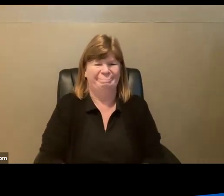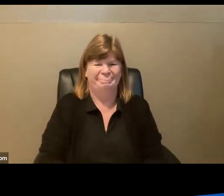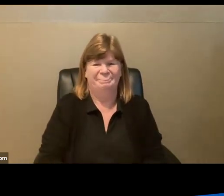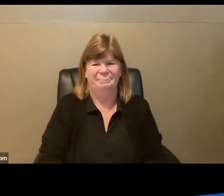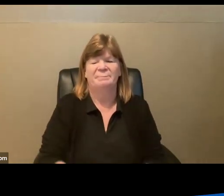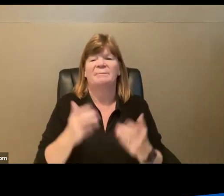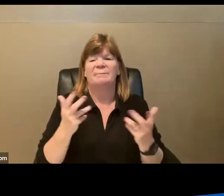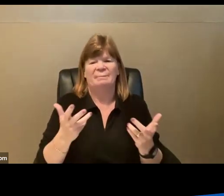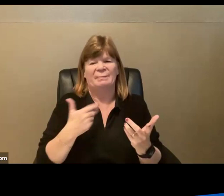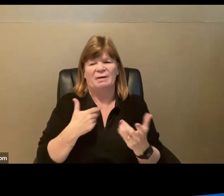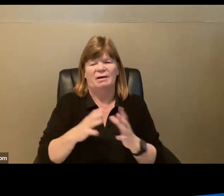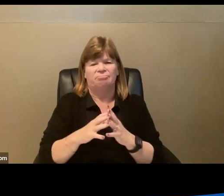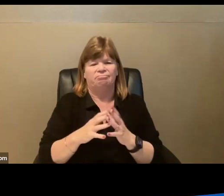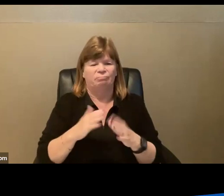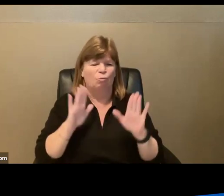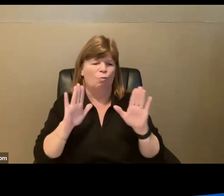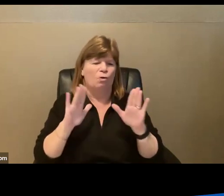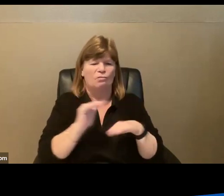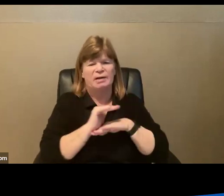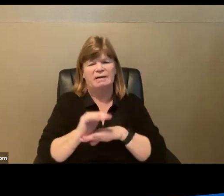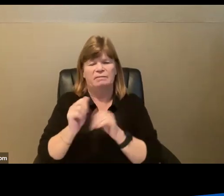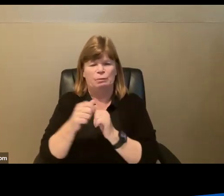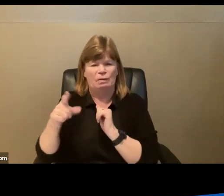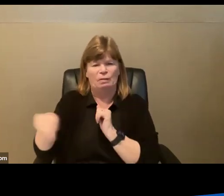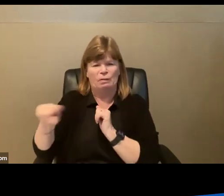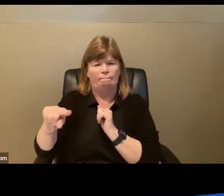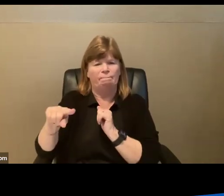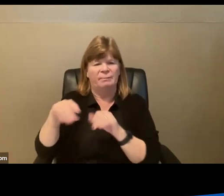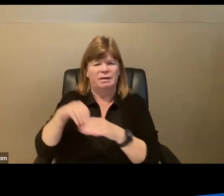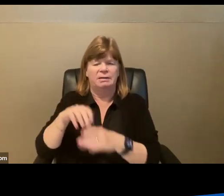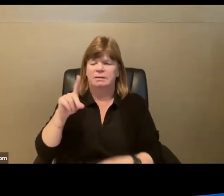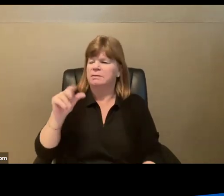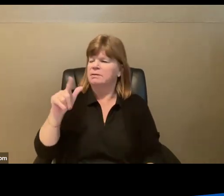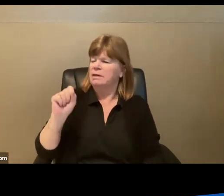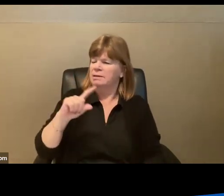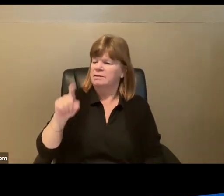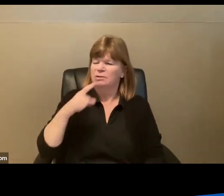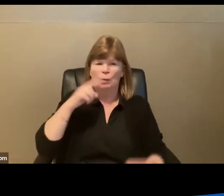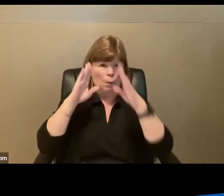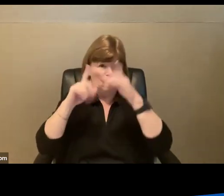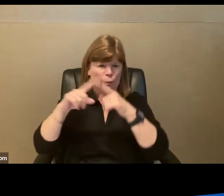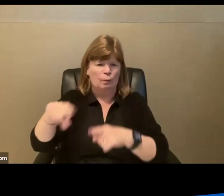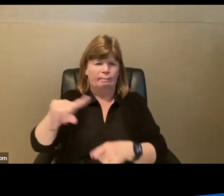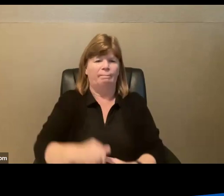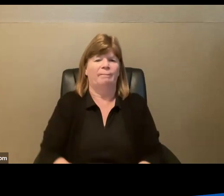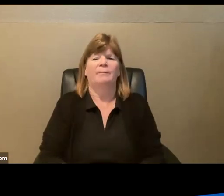Pasé una noche maravillosa con esos chicos allá en Dallas, Texas. Saludos a todos. Fabuloso.